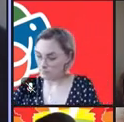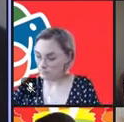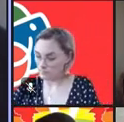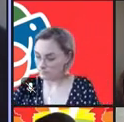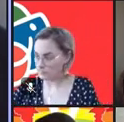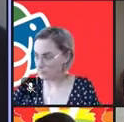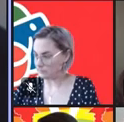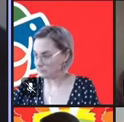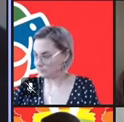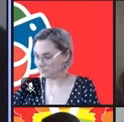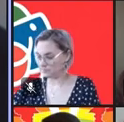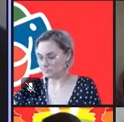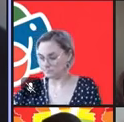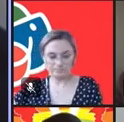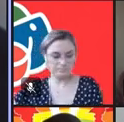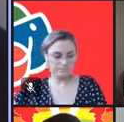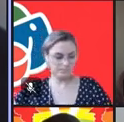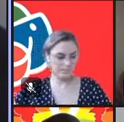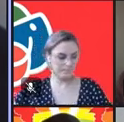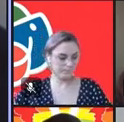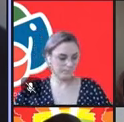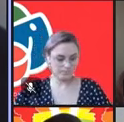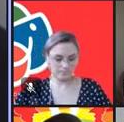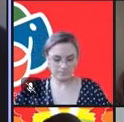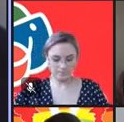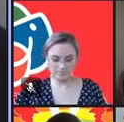Om man vill Som tidigare arbetat